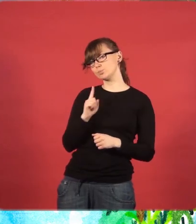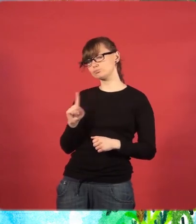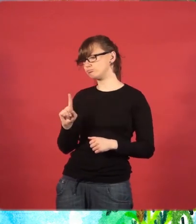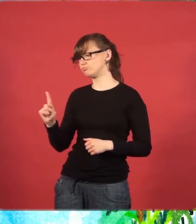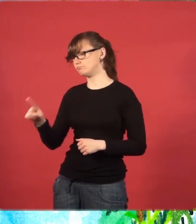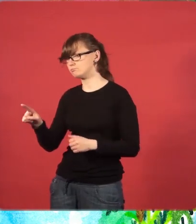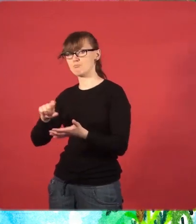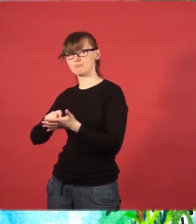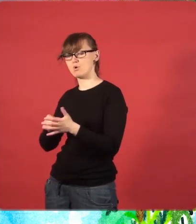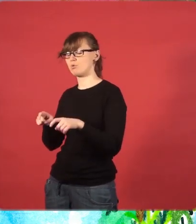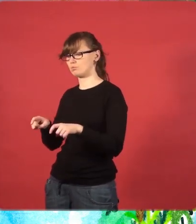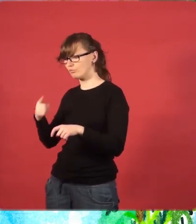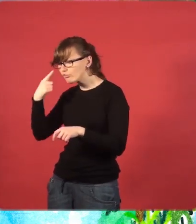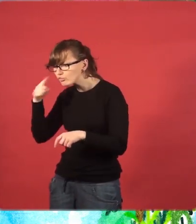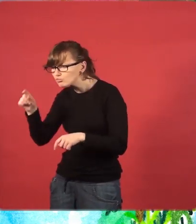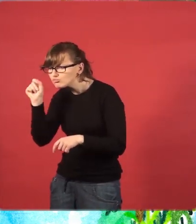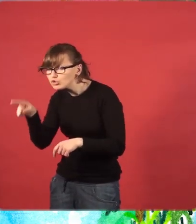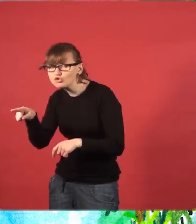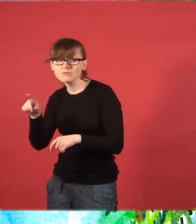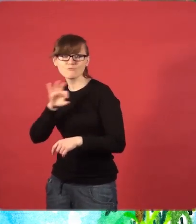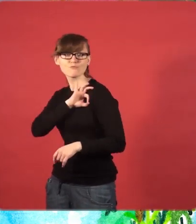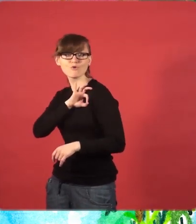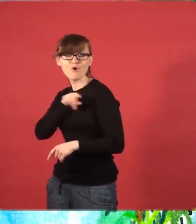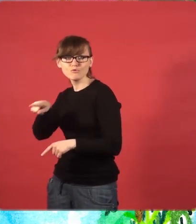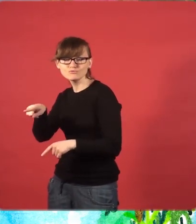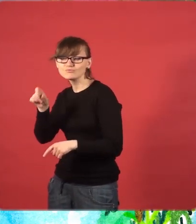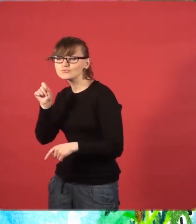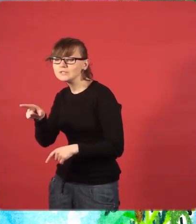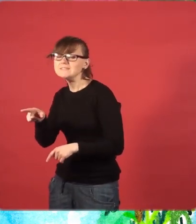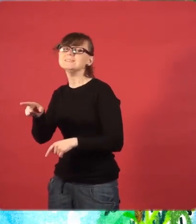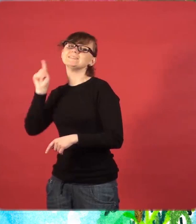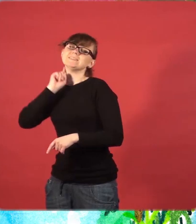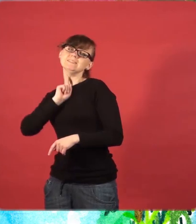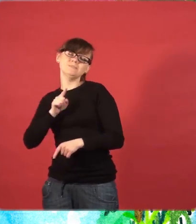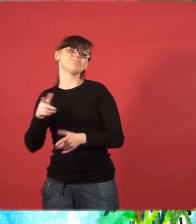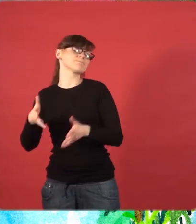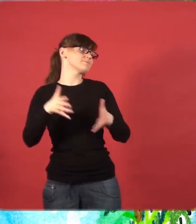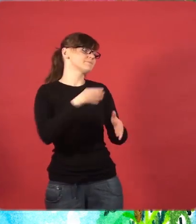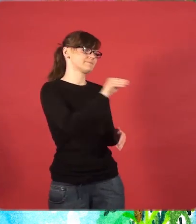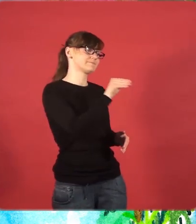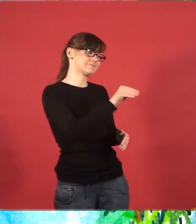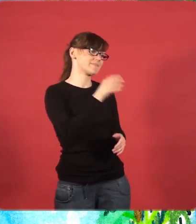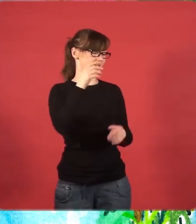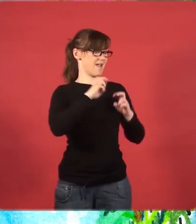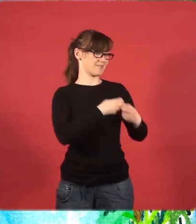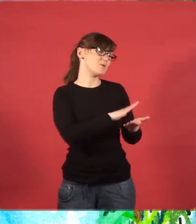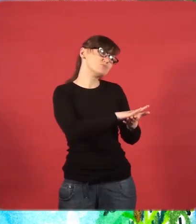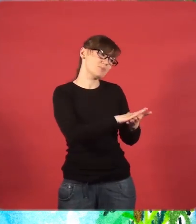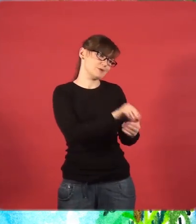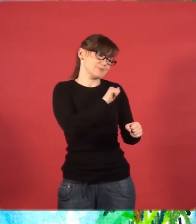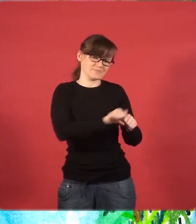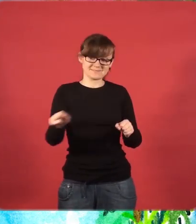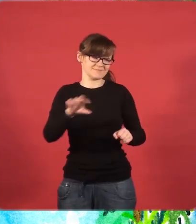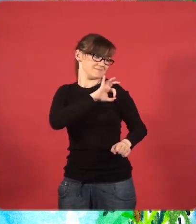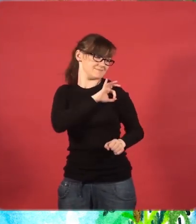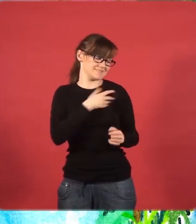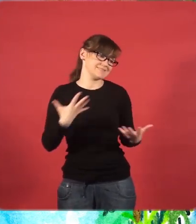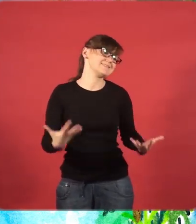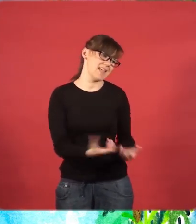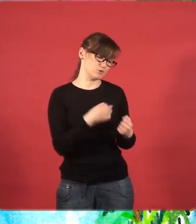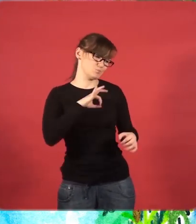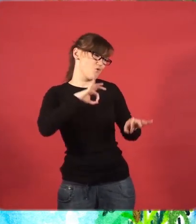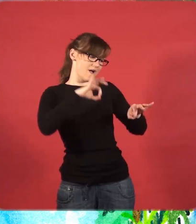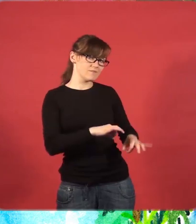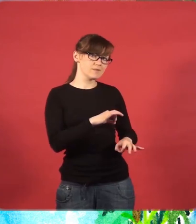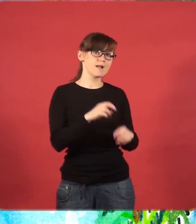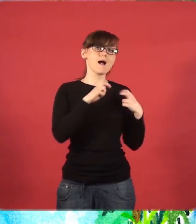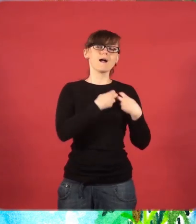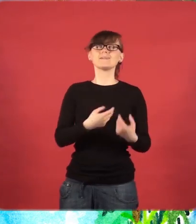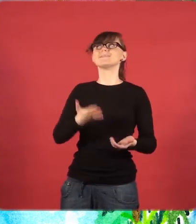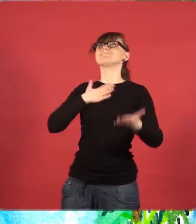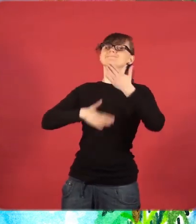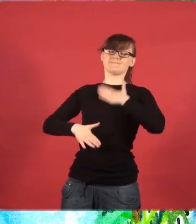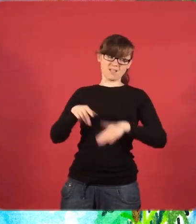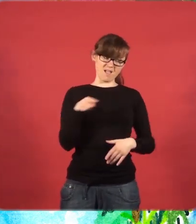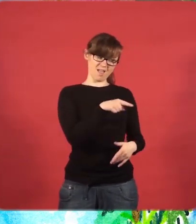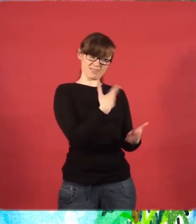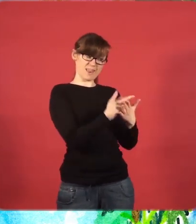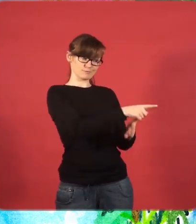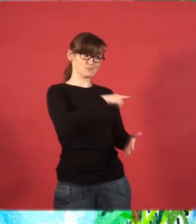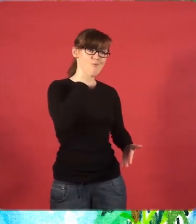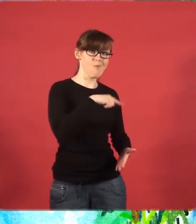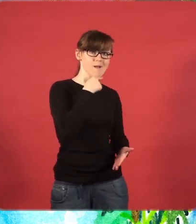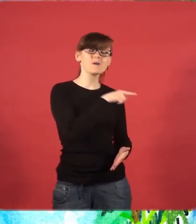Maryla wróciła do pokoju i chciała zaszyć dziurę w szalu, wtedy zobaczyła zaczepioną broszkę. Zapytała Anie, dlaczego opowiedziała zmyśloną historię.